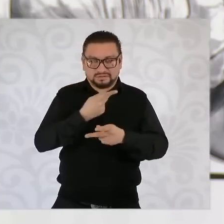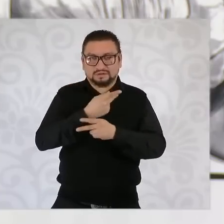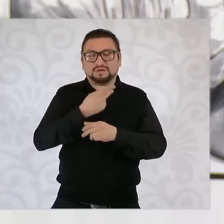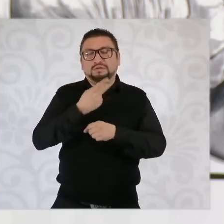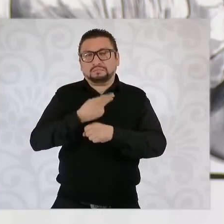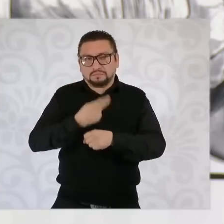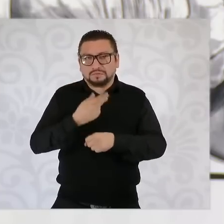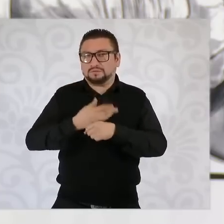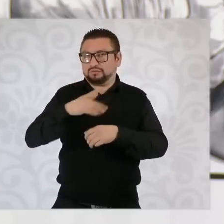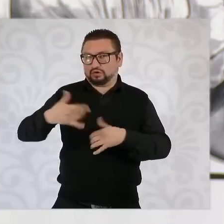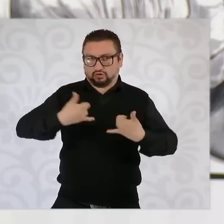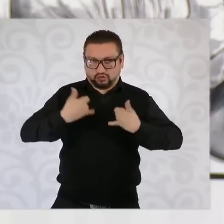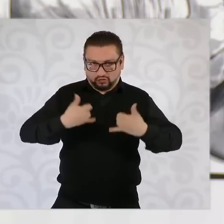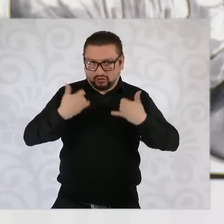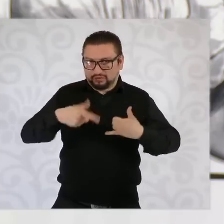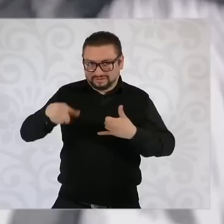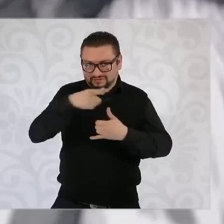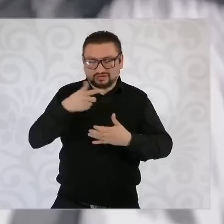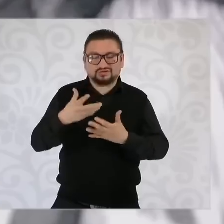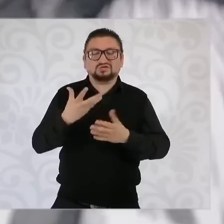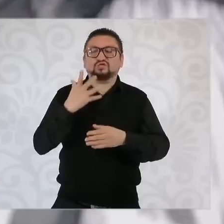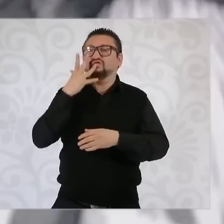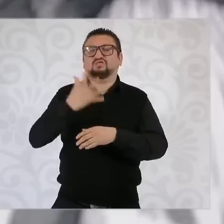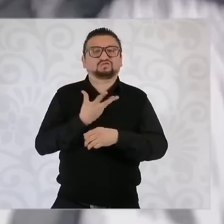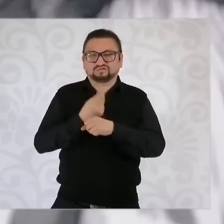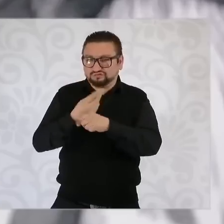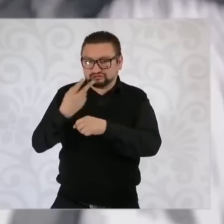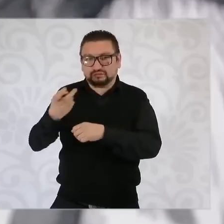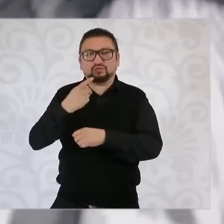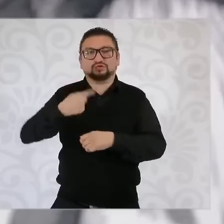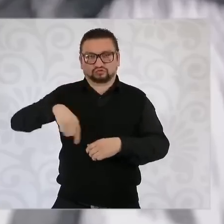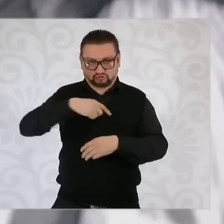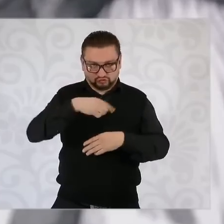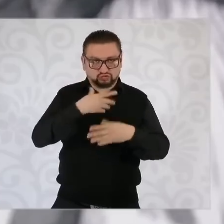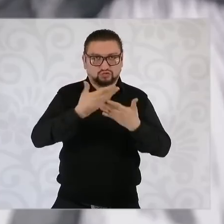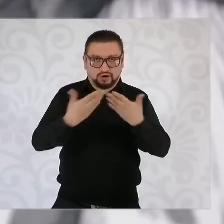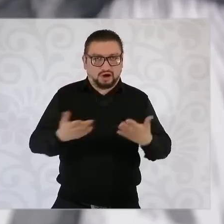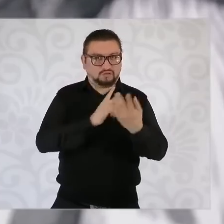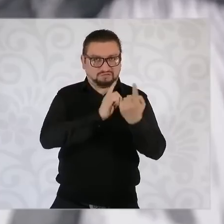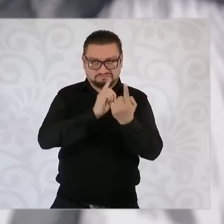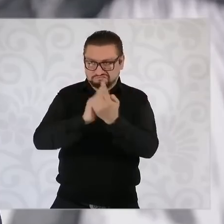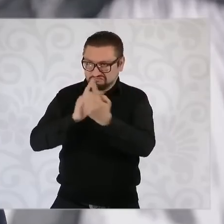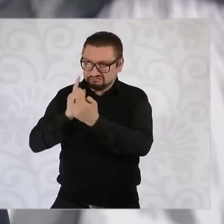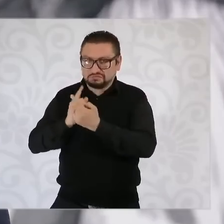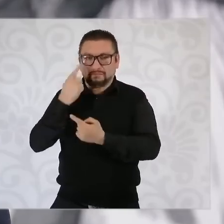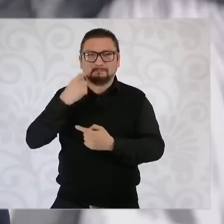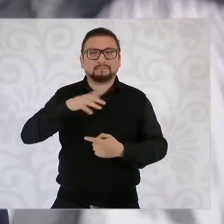futuro para eso el trabajo que estamos haciendo territorial ahora para que haya presencia del